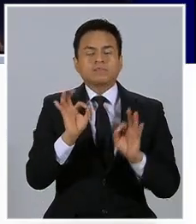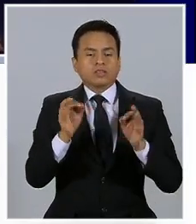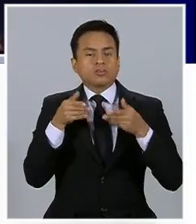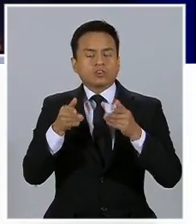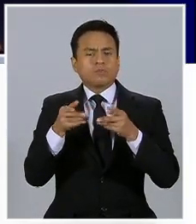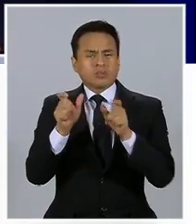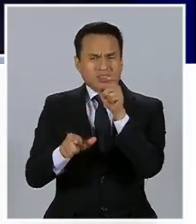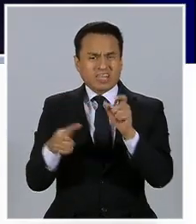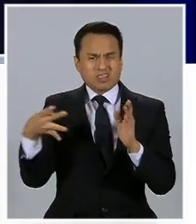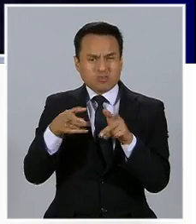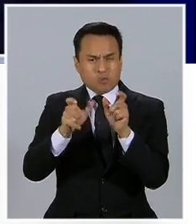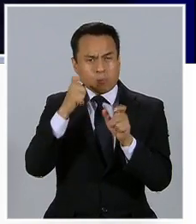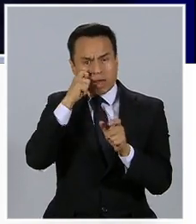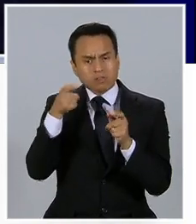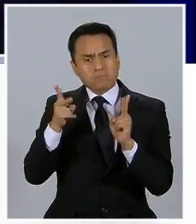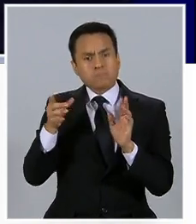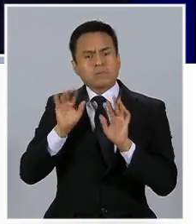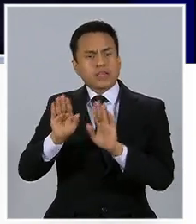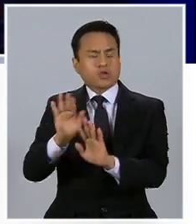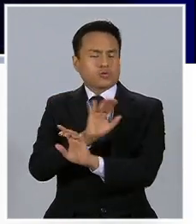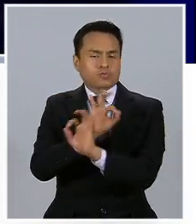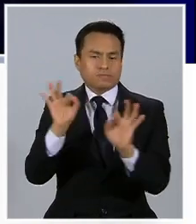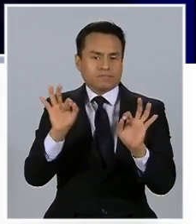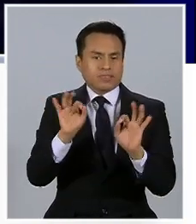para violadores a los derechos humanos además le quiero recordar algo se acuerda la primera